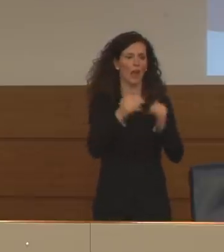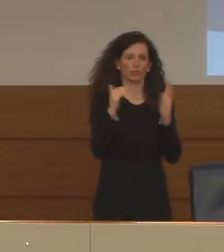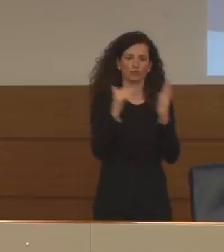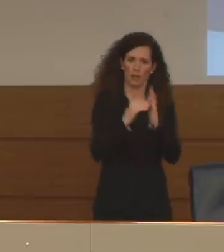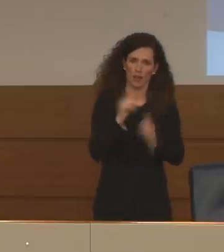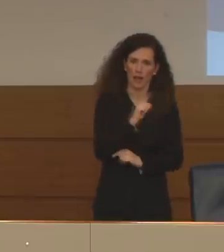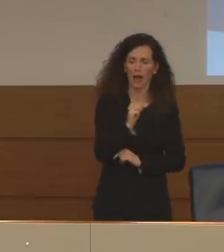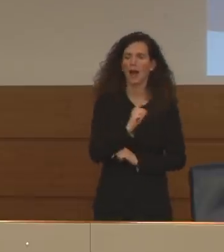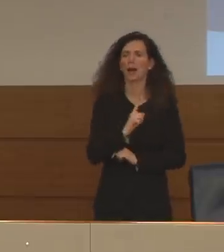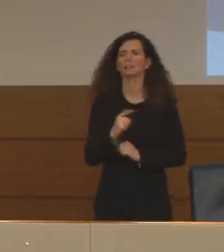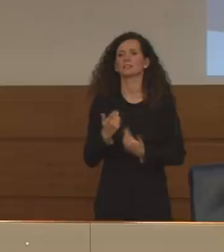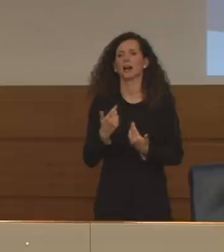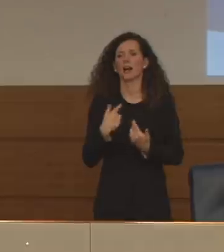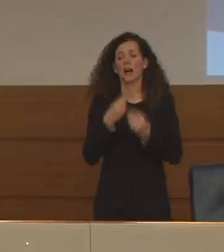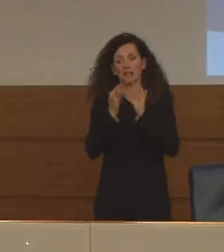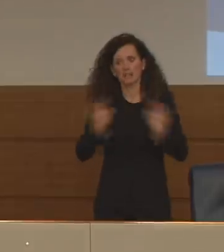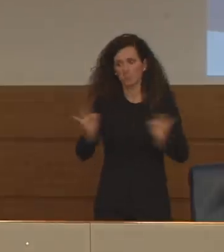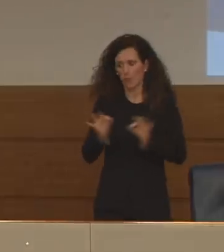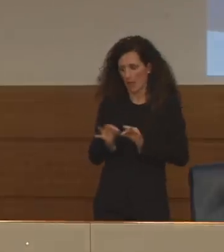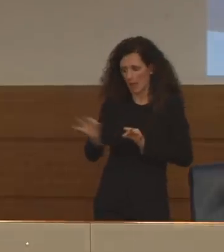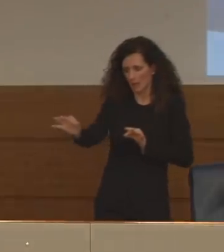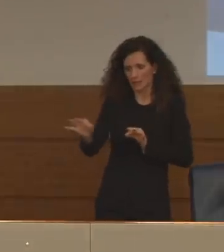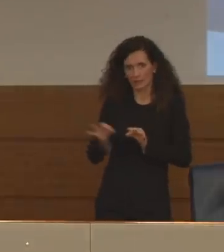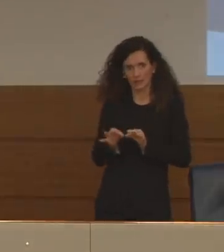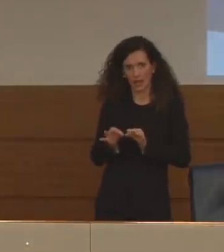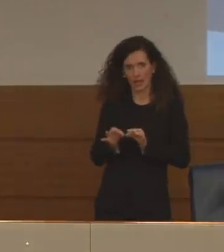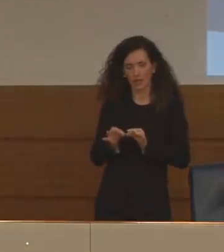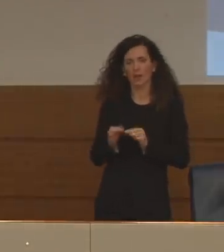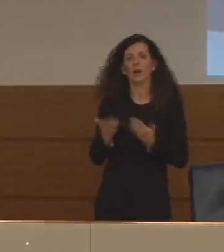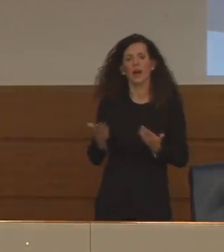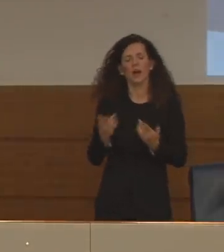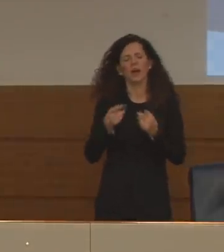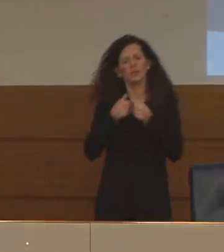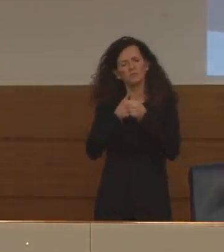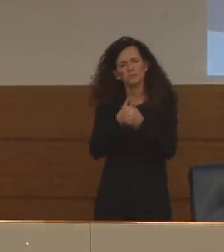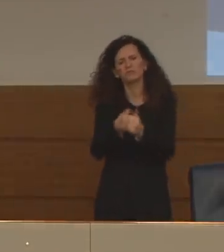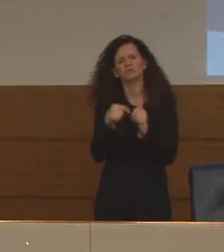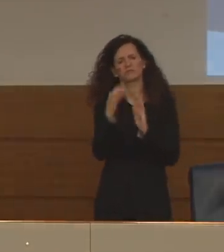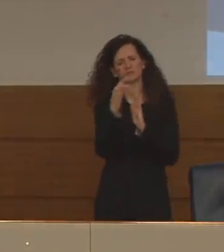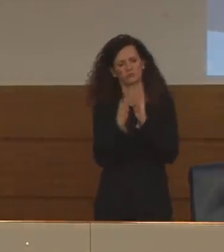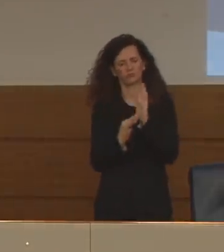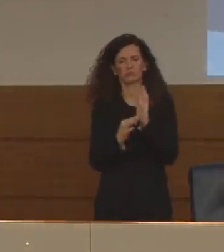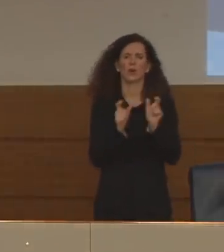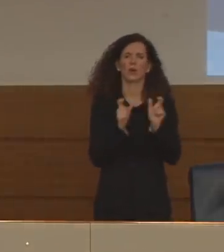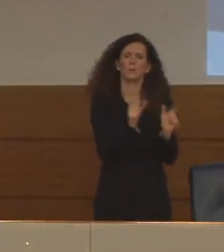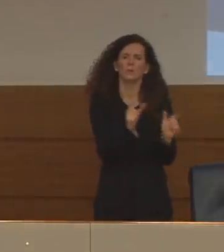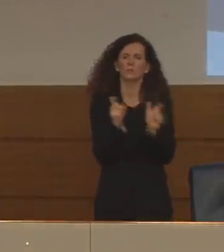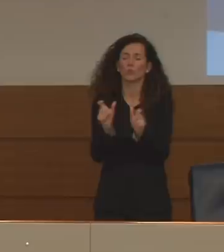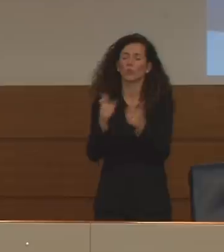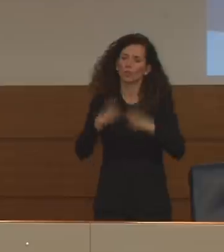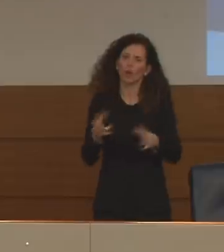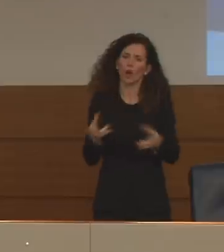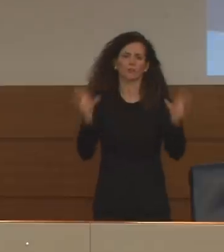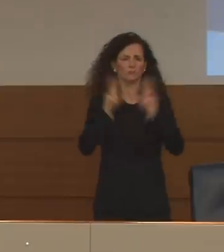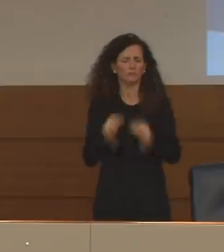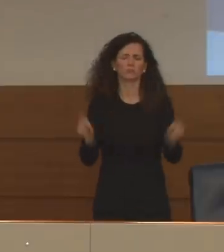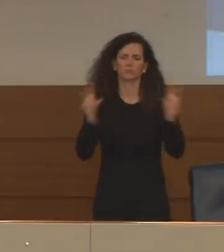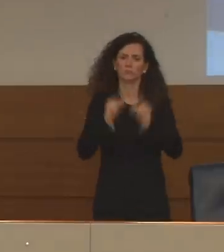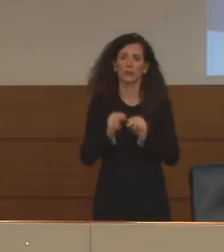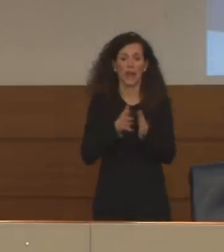rispettare la distanza interpersonale e adottare quelle che sono delle misure che sono state più volte ribadite del lavaggio delle mani della e della cura